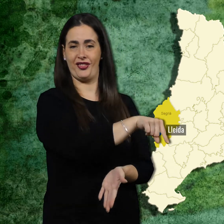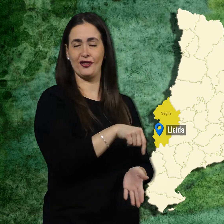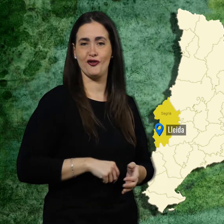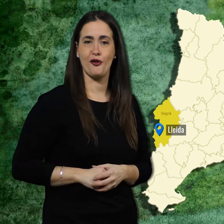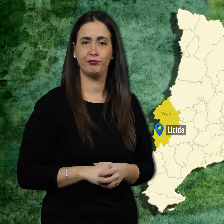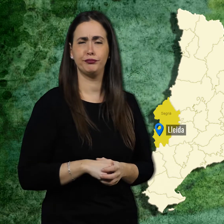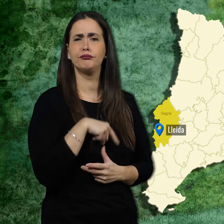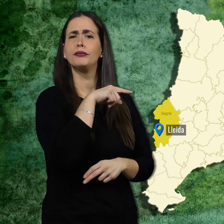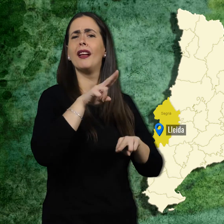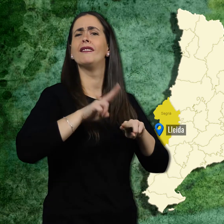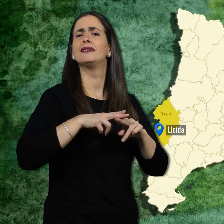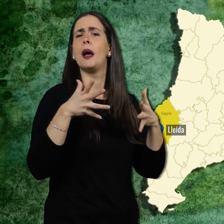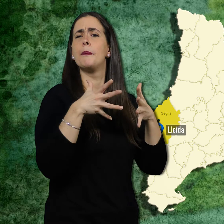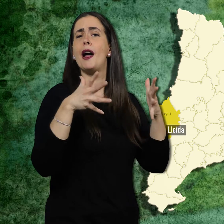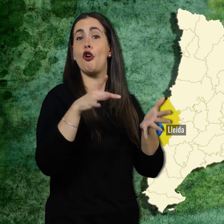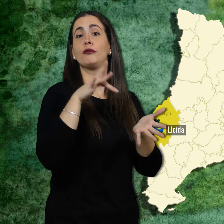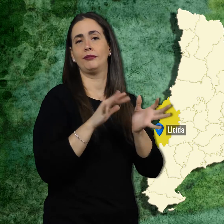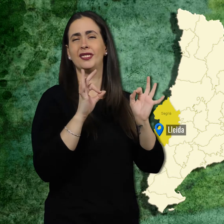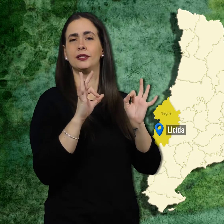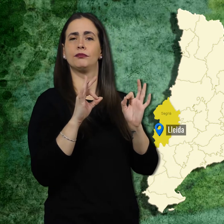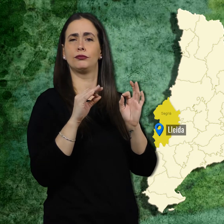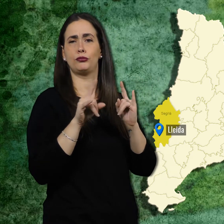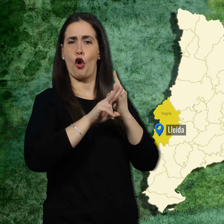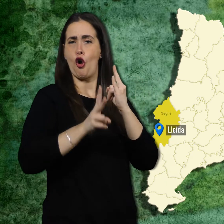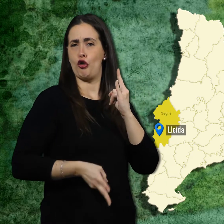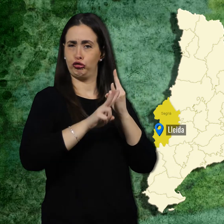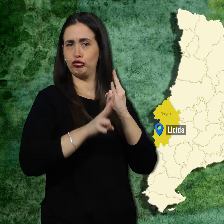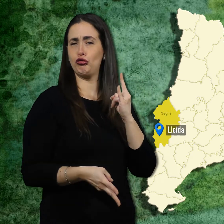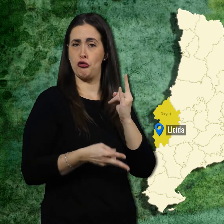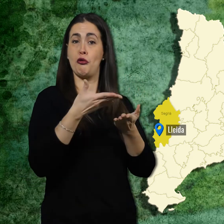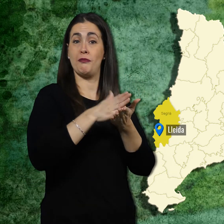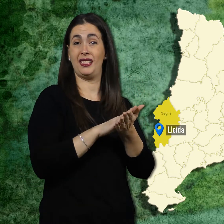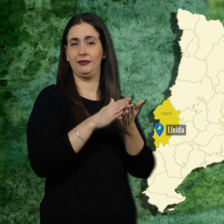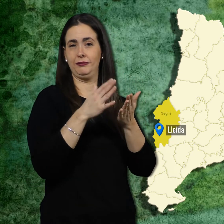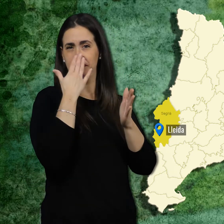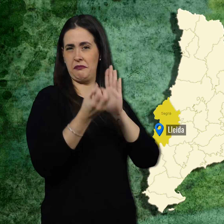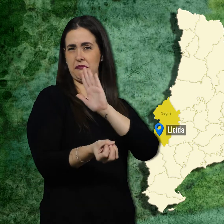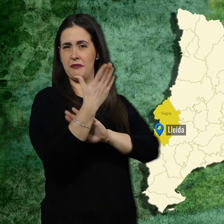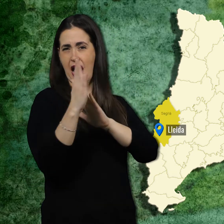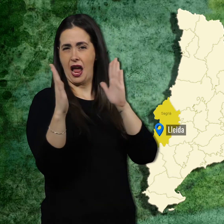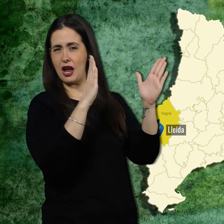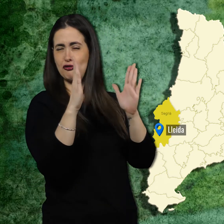Festa major: Festes de la Tardor, l’11 de maig.